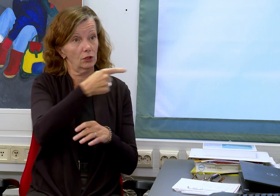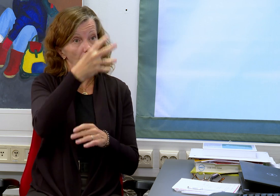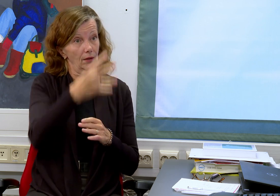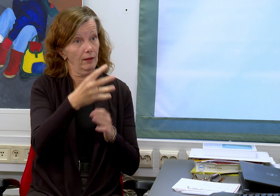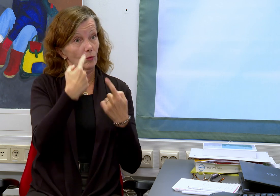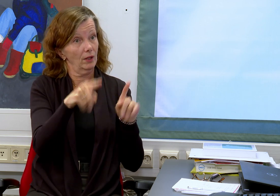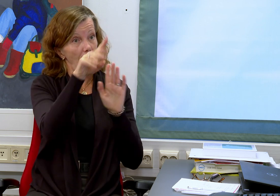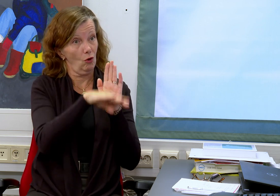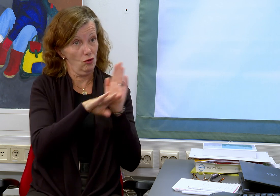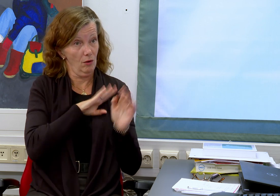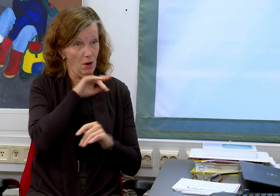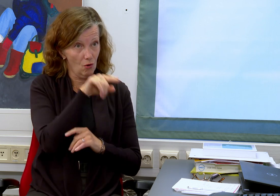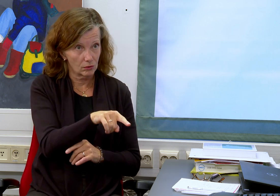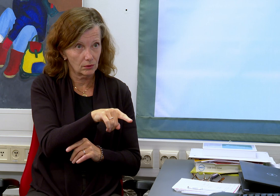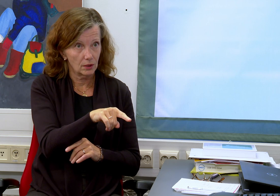on noin 140 nuorille suunnattua ohjelmaa.